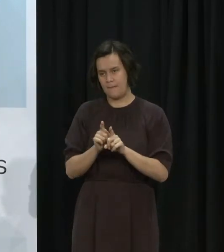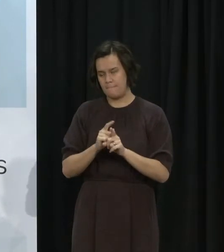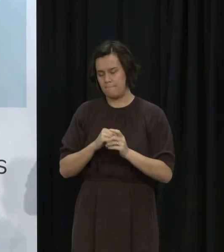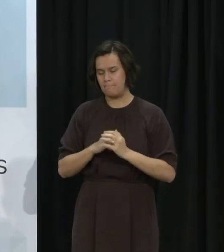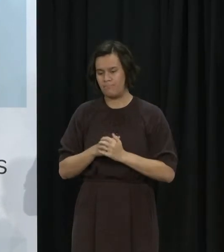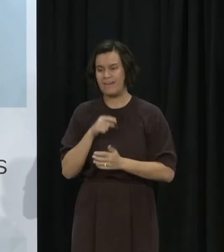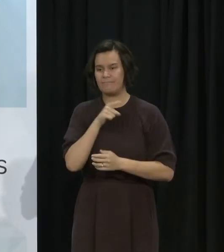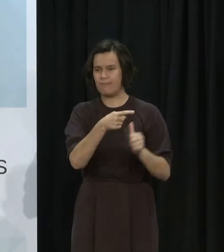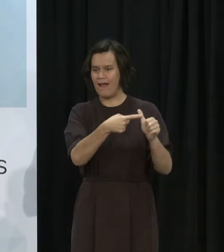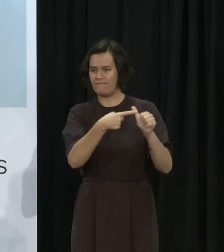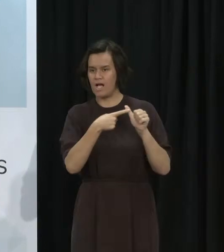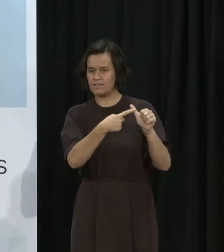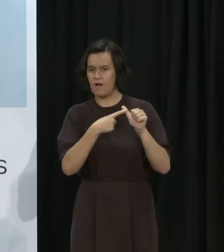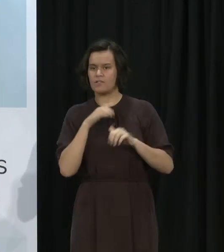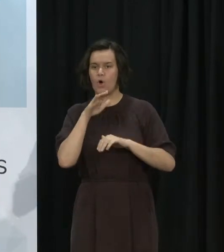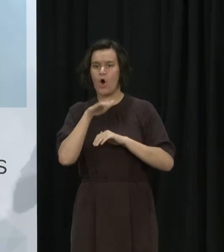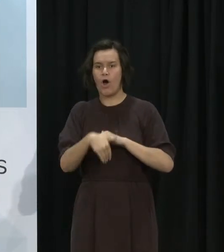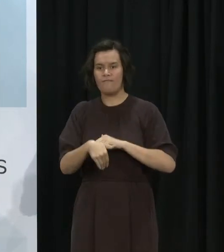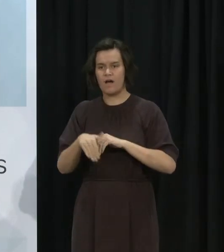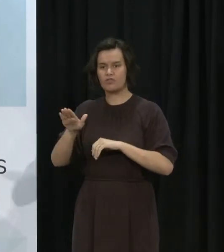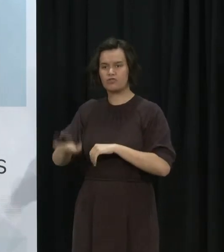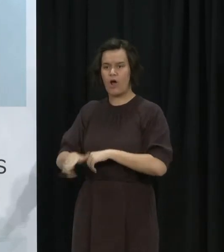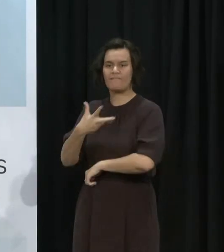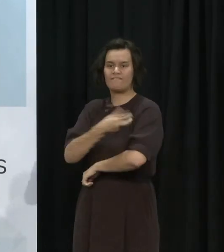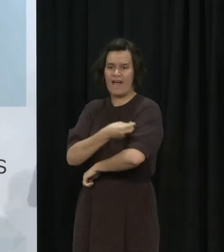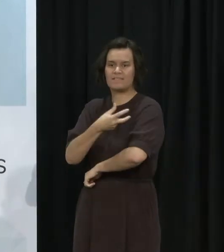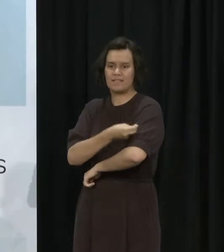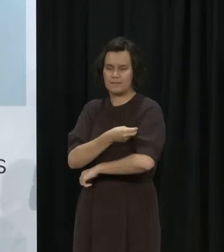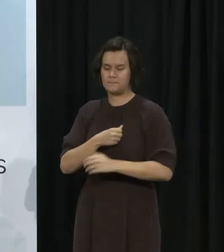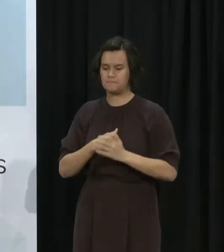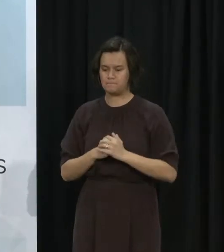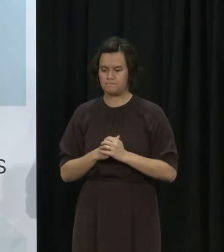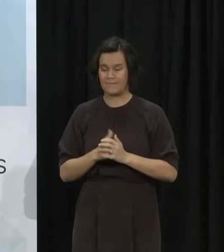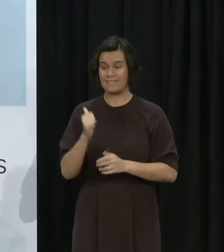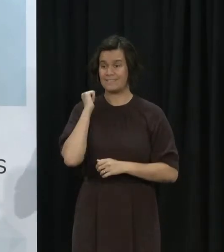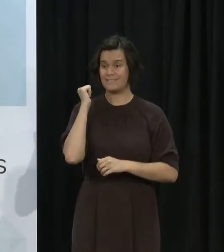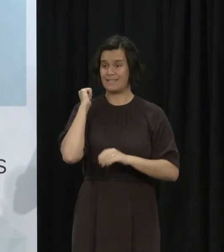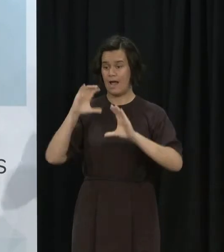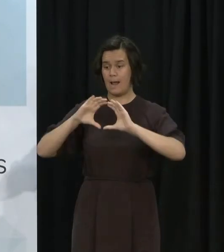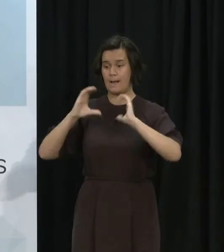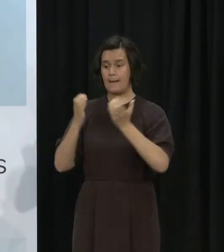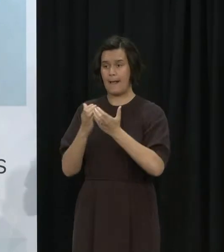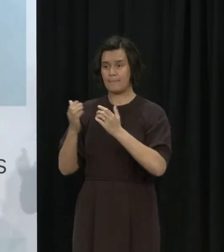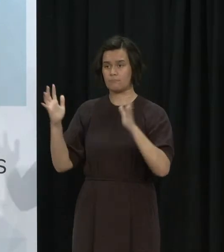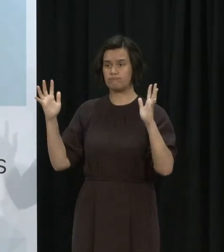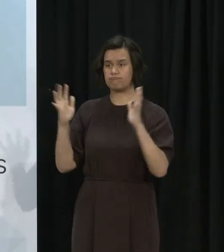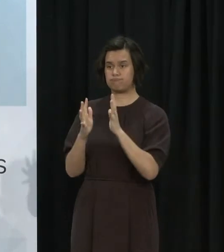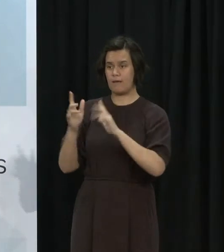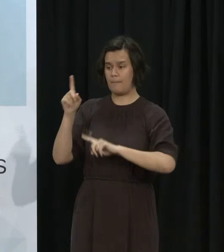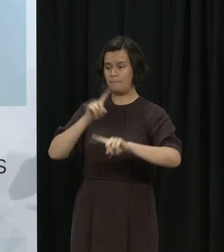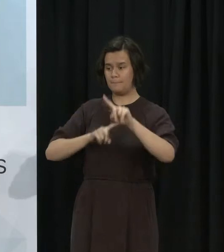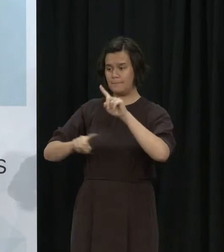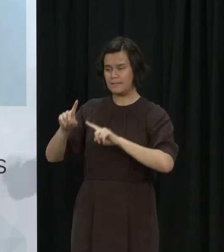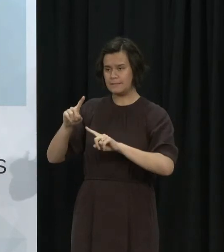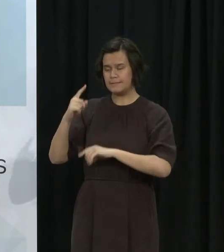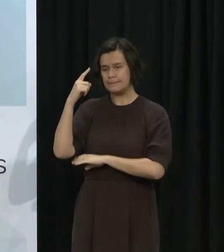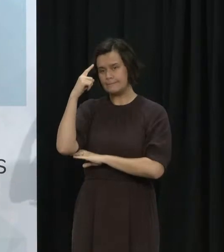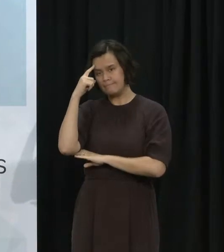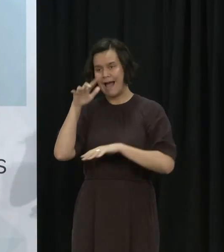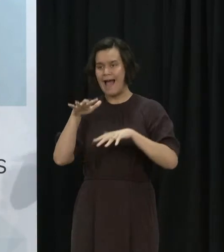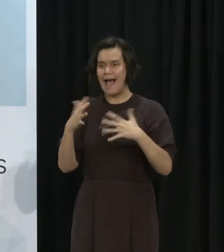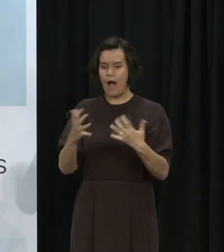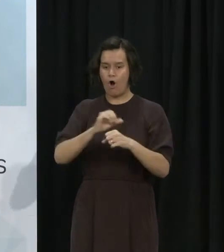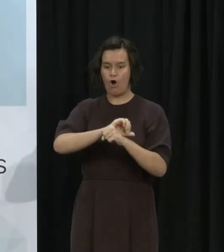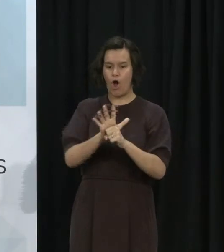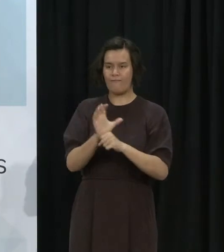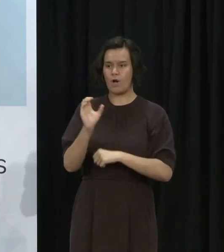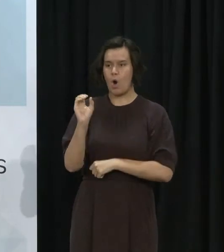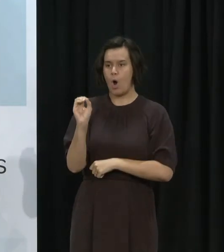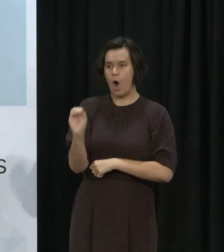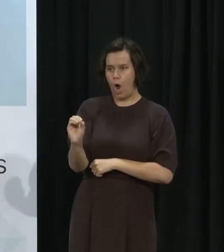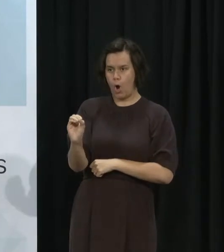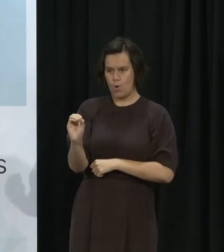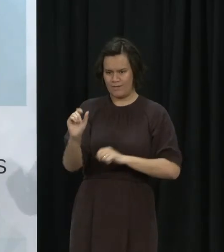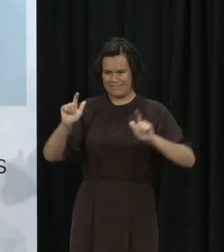tamariki taketake. Kua whai